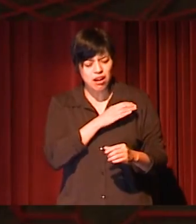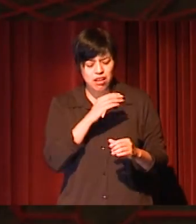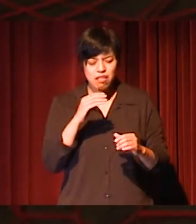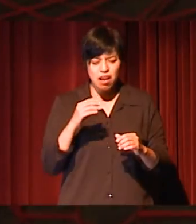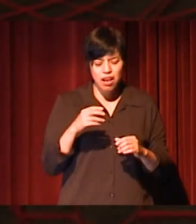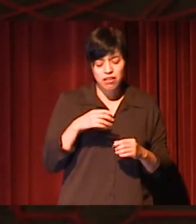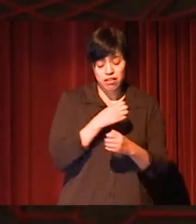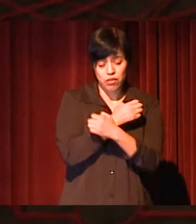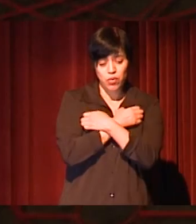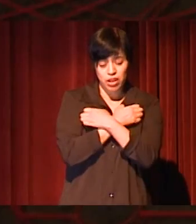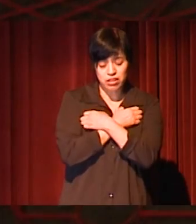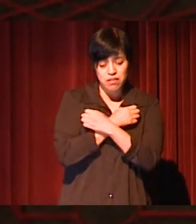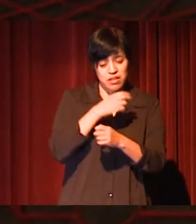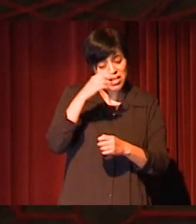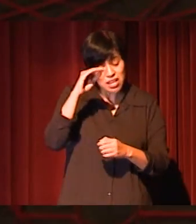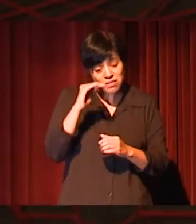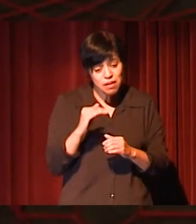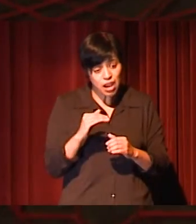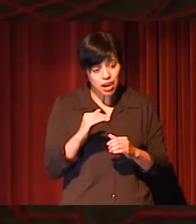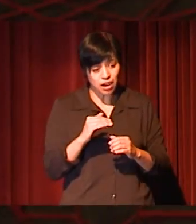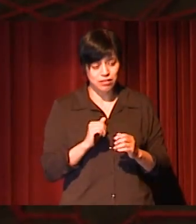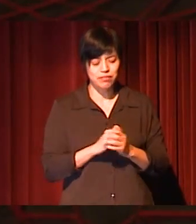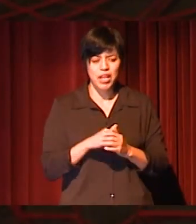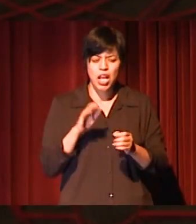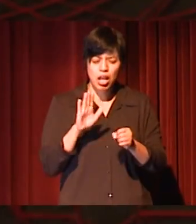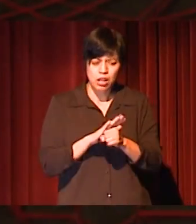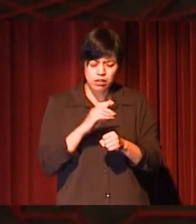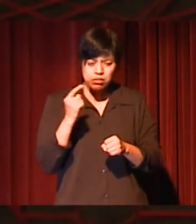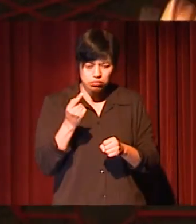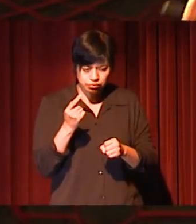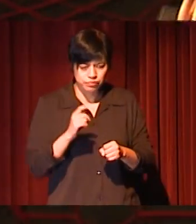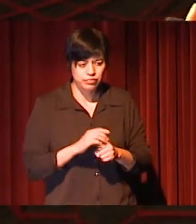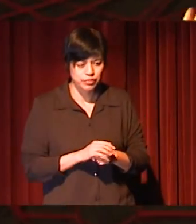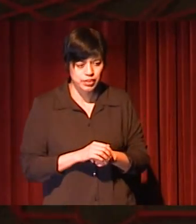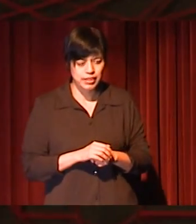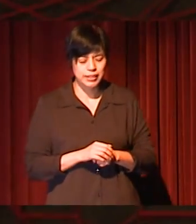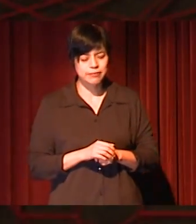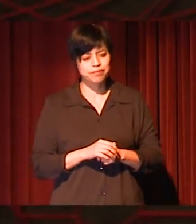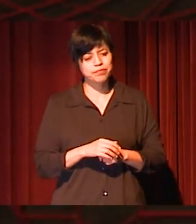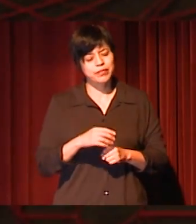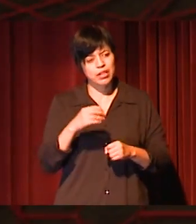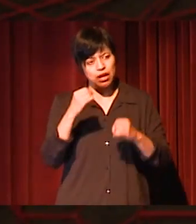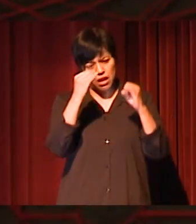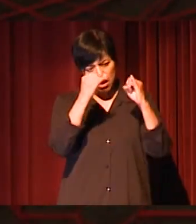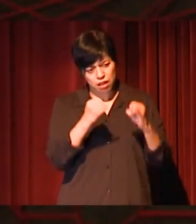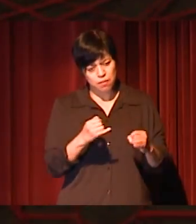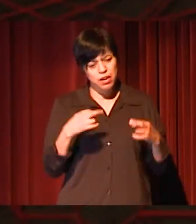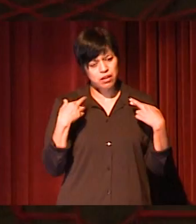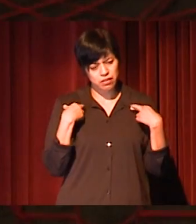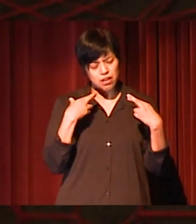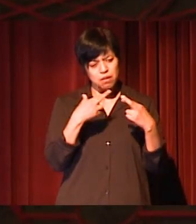Él y su equipo estudiaron los resultados de Pisa 2012 contra la imagen del docente. Y se dieron cuenta,